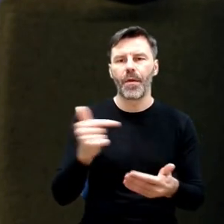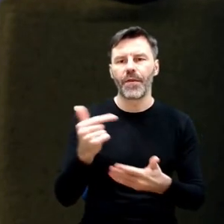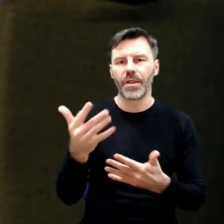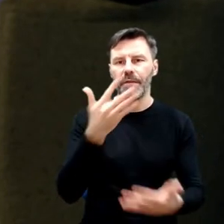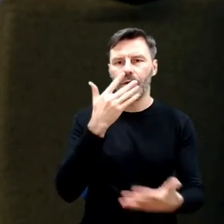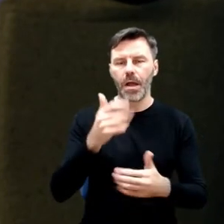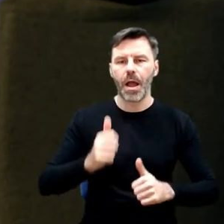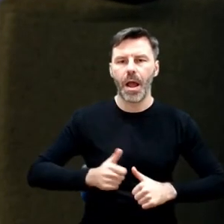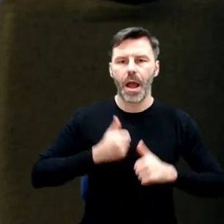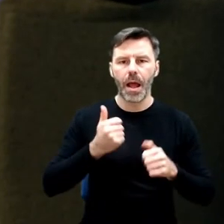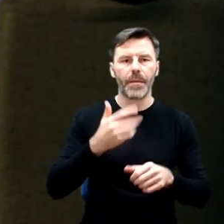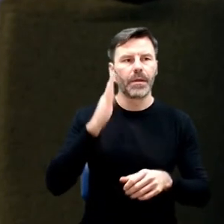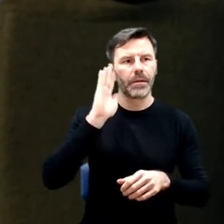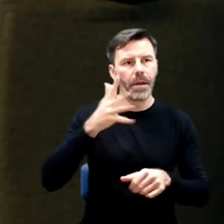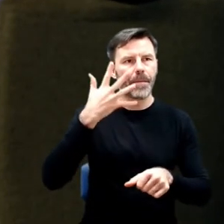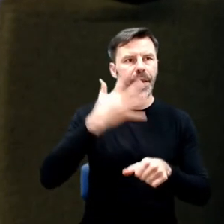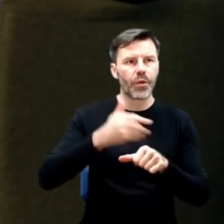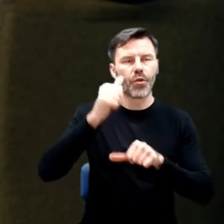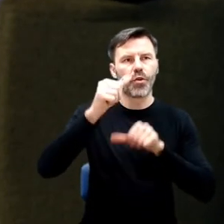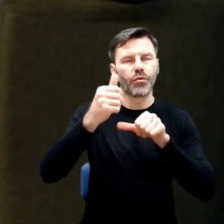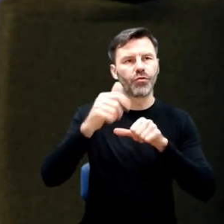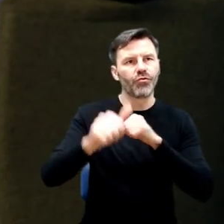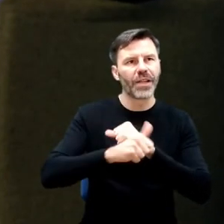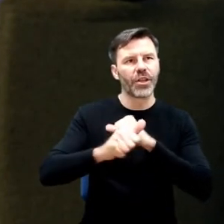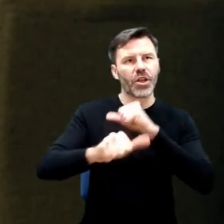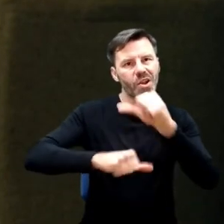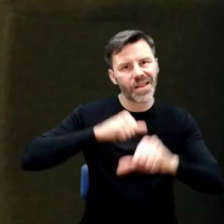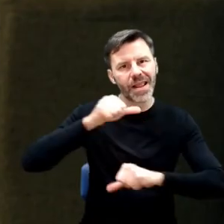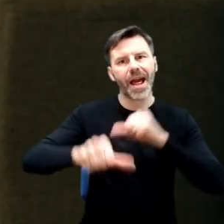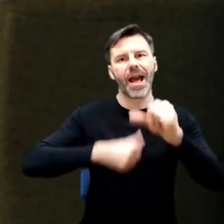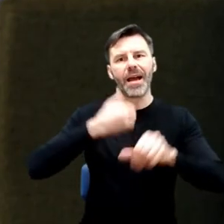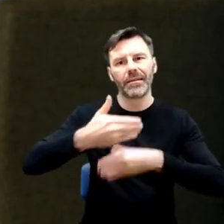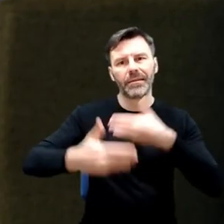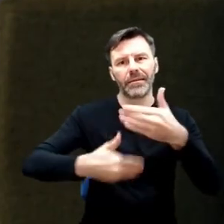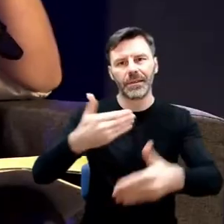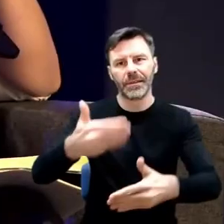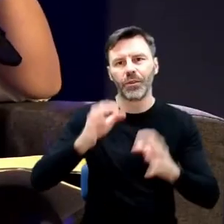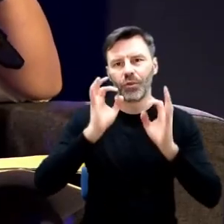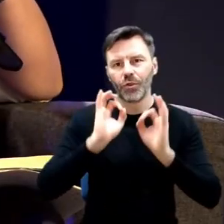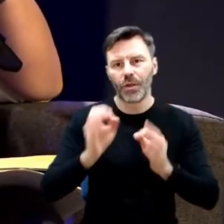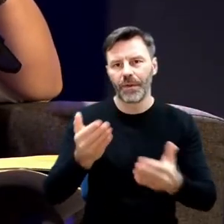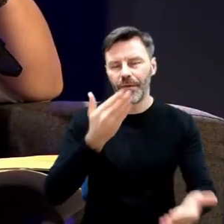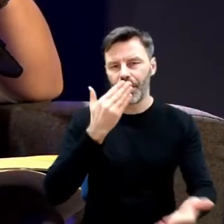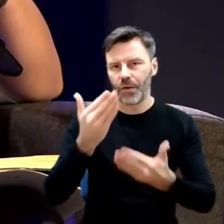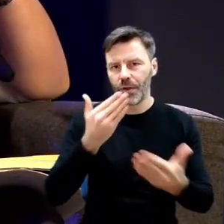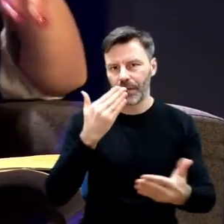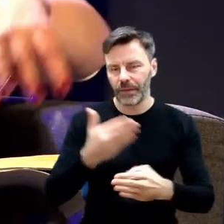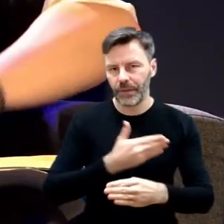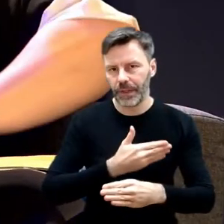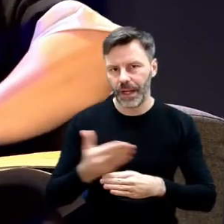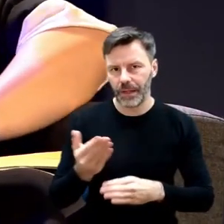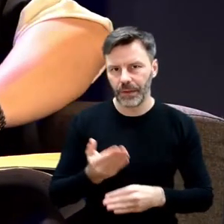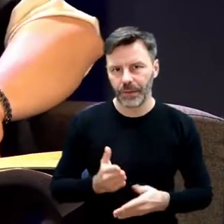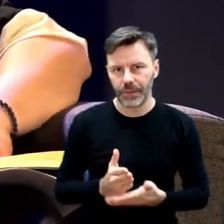te budynki stojąc służyły nam nadal dobrze? Bo ja jeszcze nie skończyłam jeszcze przed chwilą.